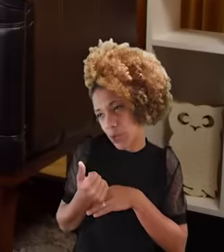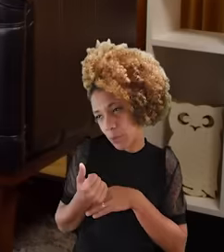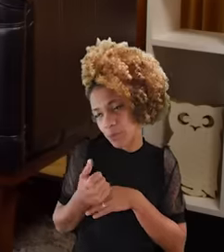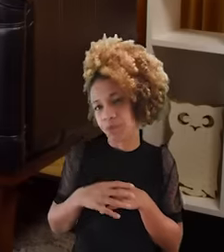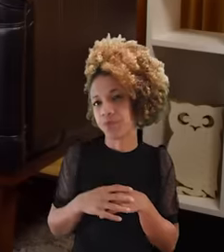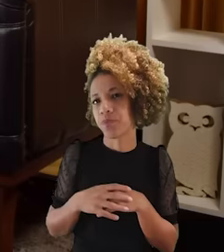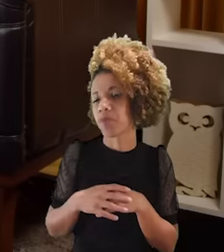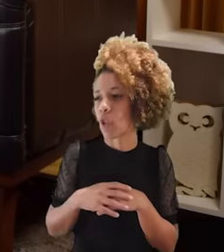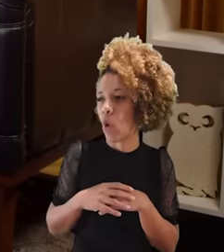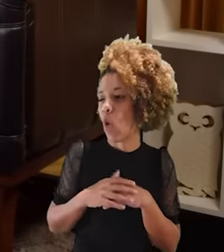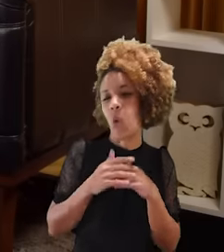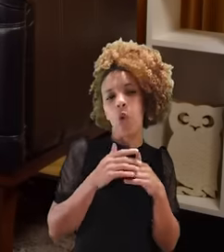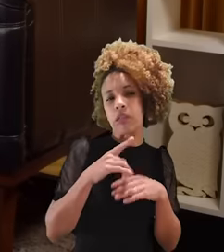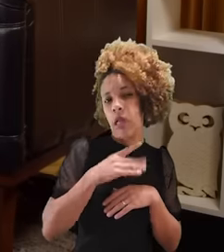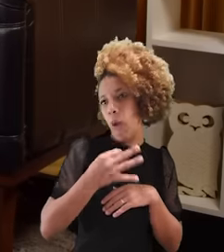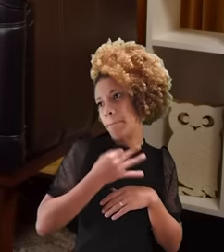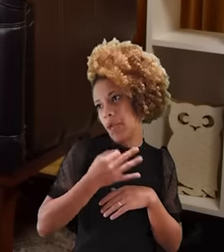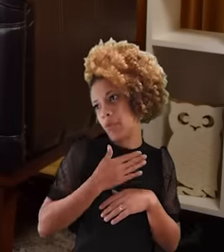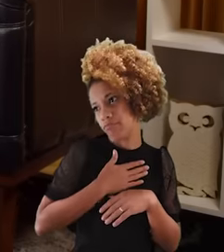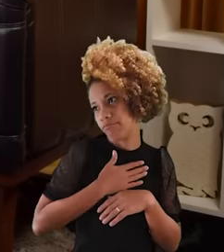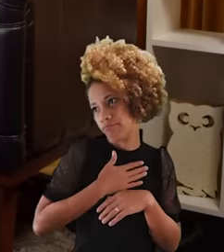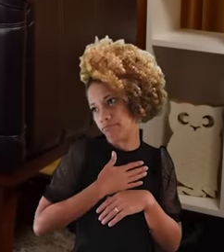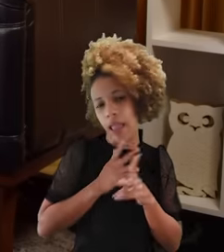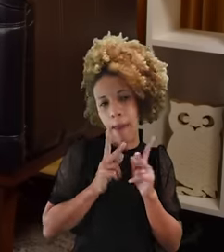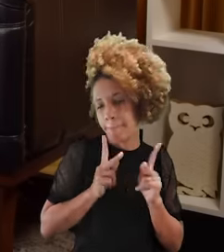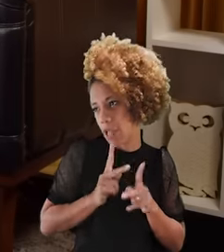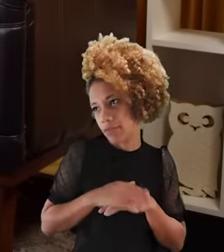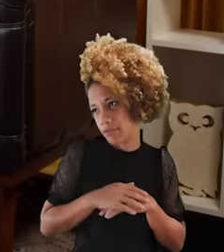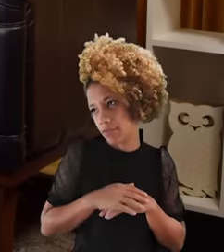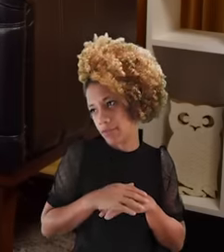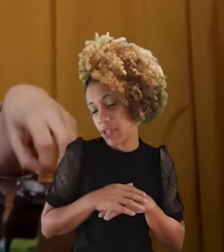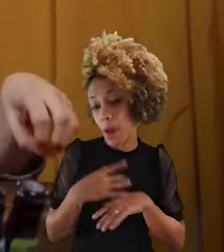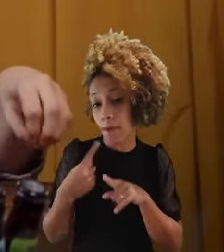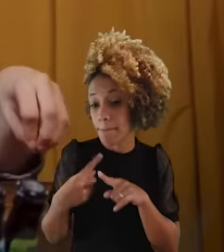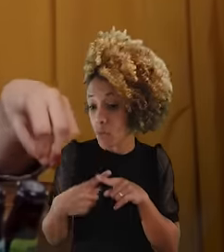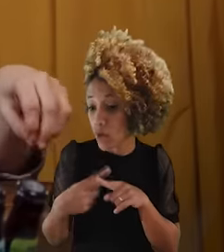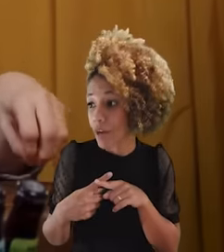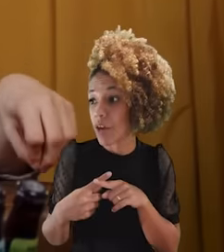o lugar onde eu mais dou a minha opinião é no meu trabalho tá É que quando existem situações